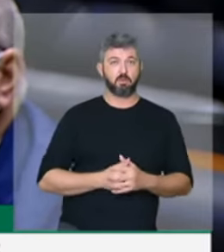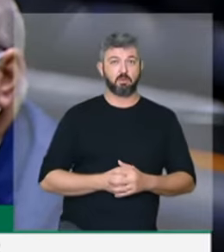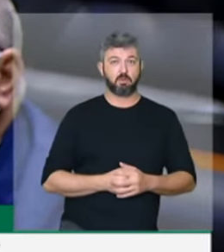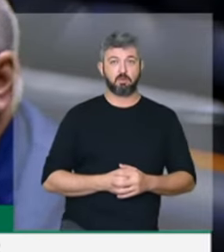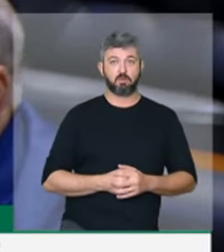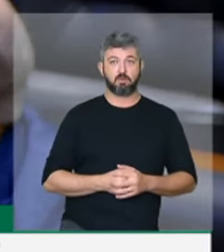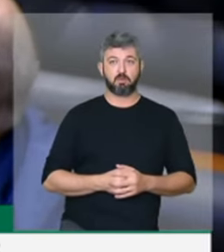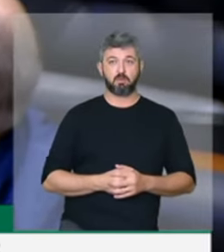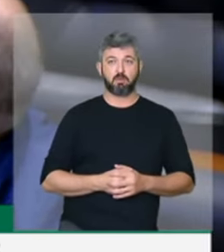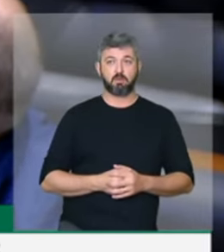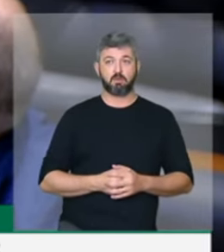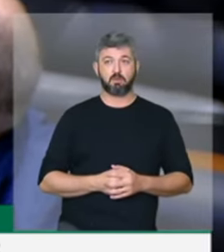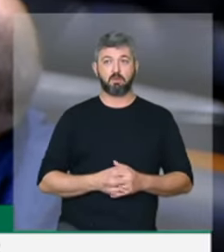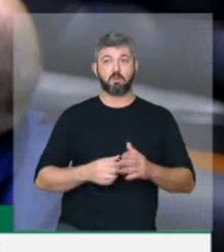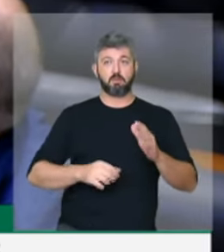V.EXA. E O PRESIDENTE DO SENADO, O SENADOR RODRIGO